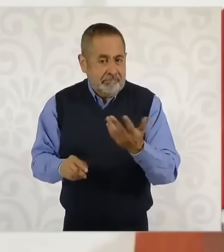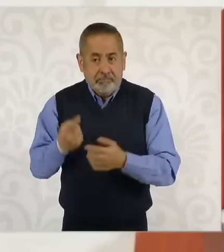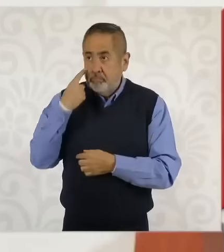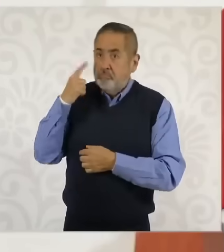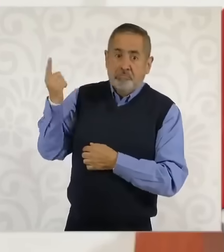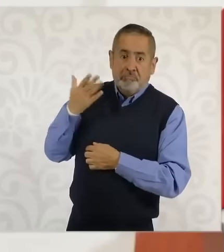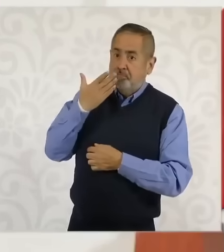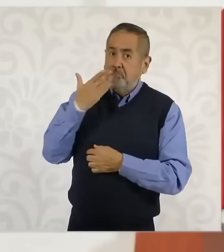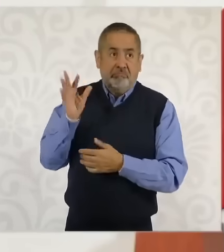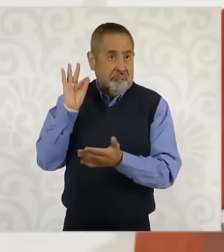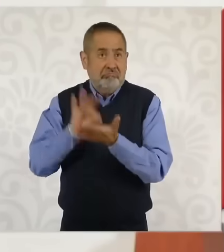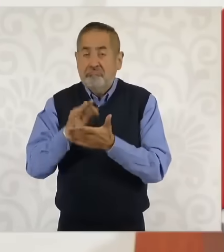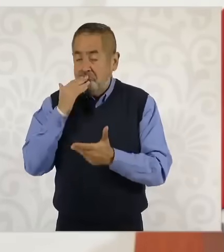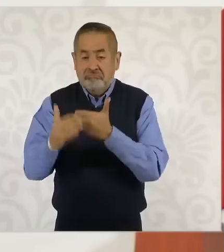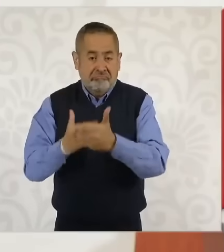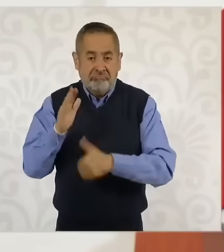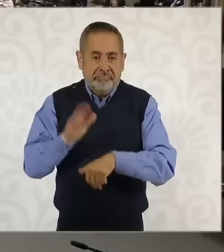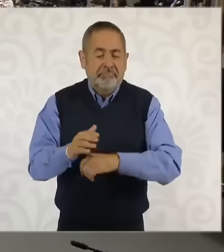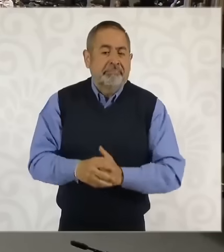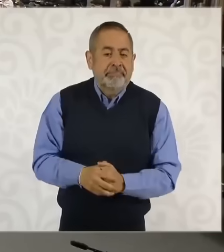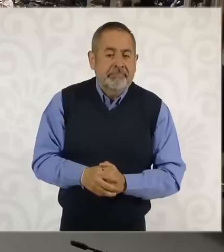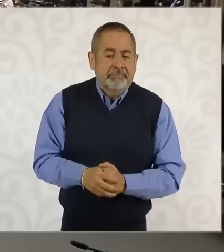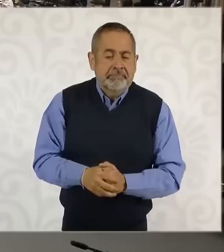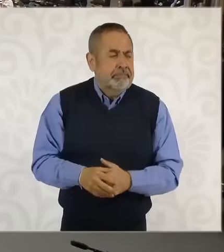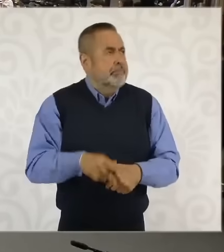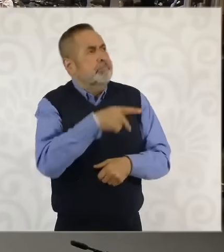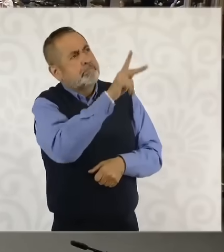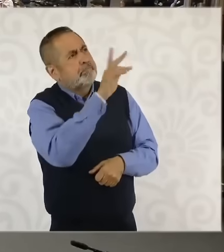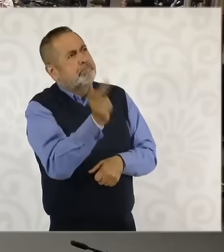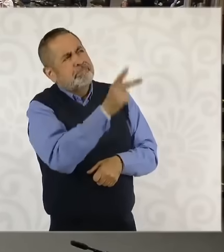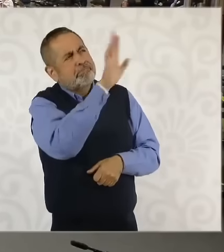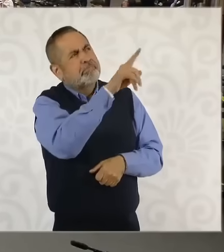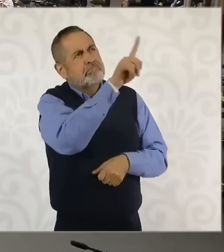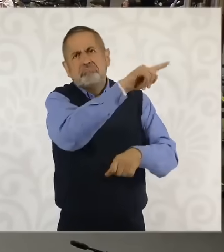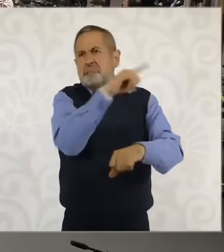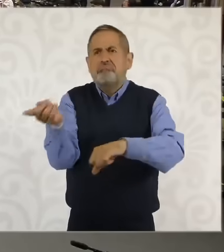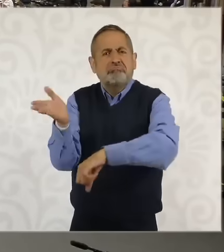son buenos datos. Pero sobre estas sanciones, porque advertían que pues sí había un perjuicio